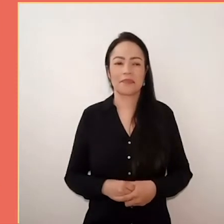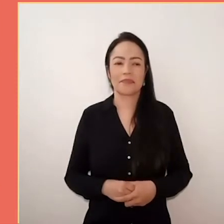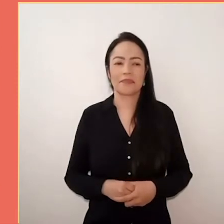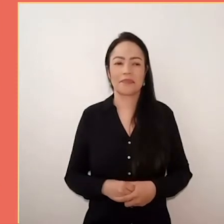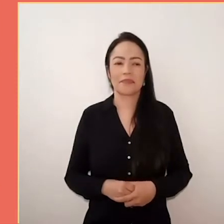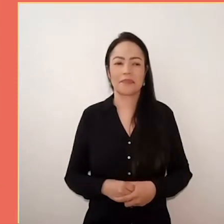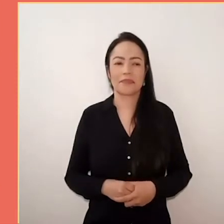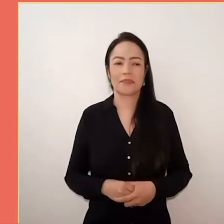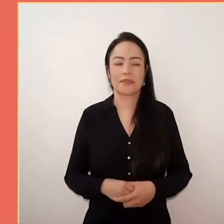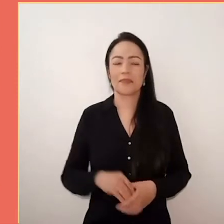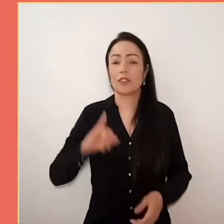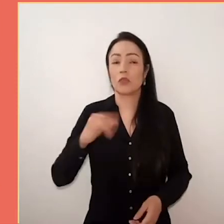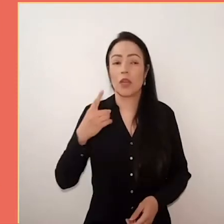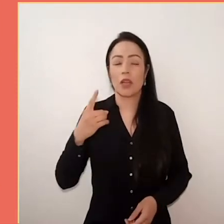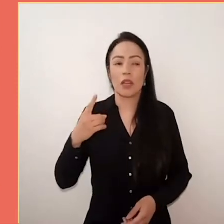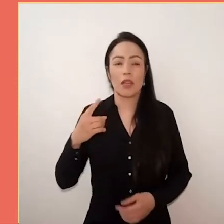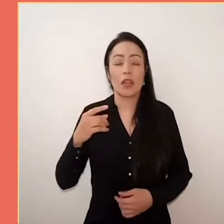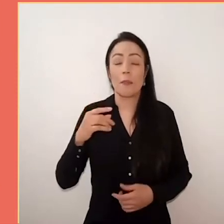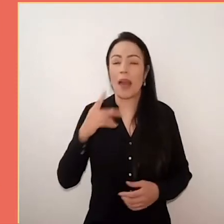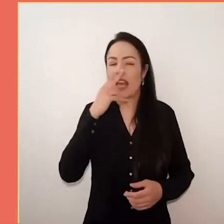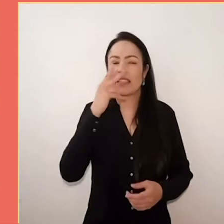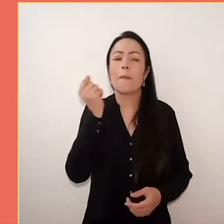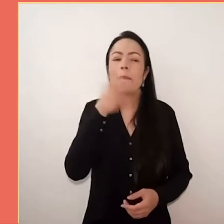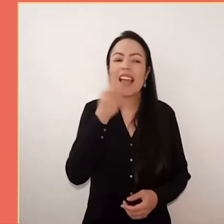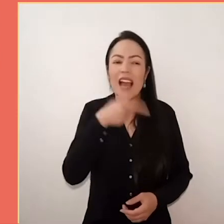jocosa, em que a baratinha